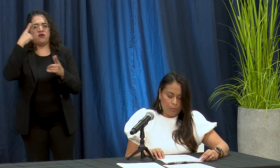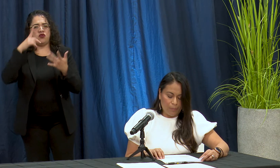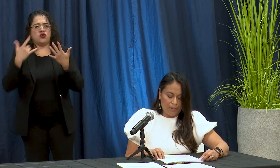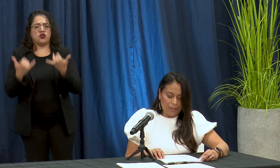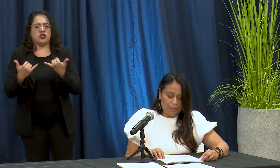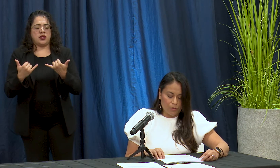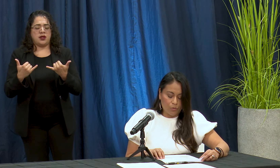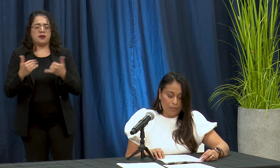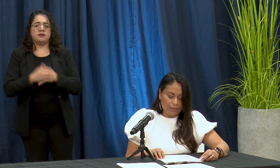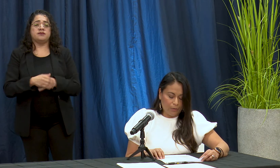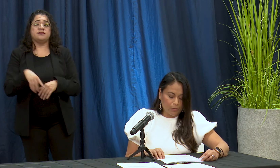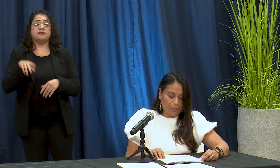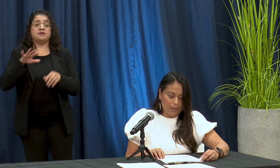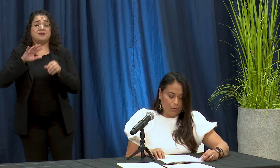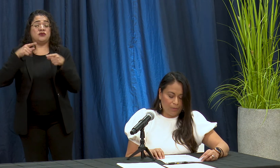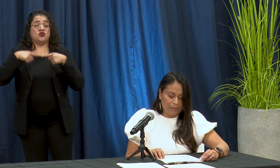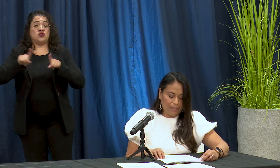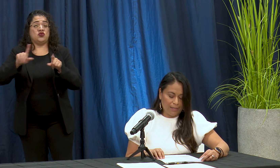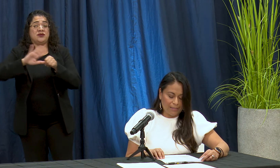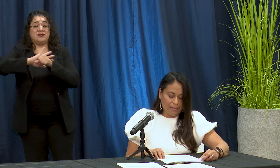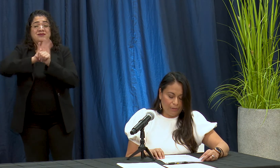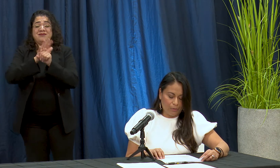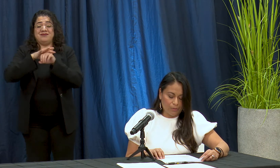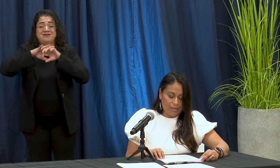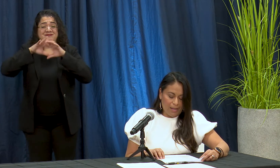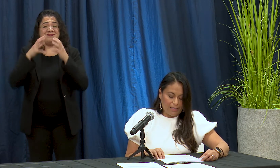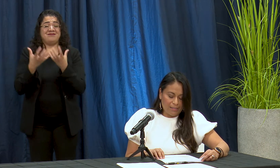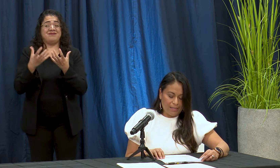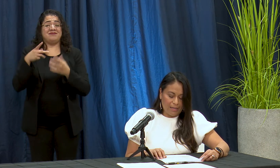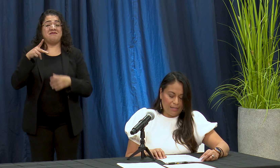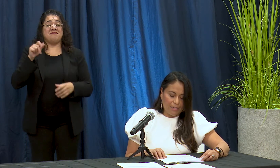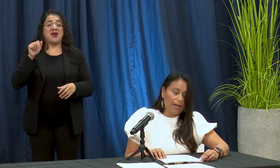una pan de Maya Sun críticos para compartir esta be Rose hace que aqui y